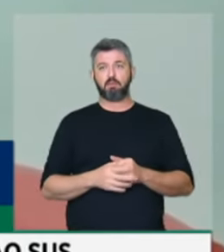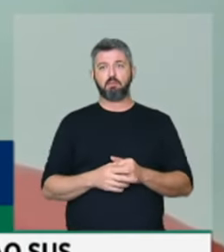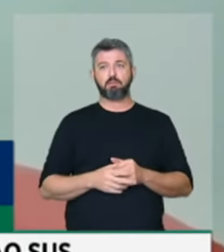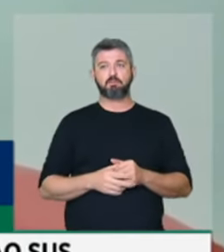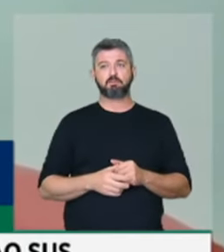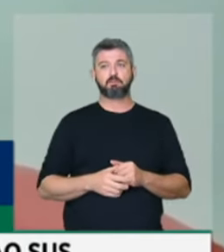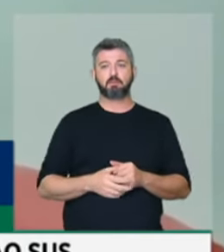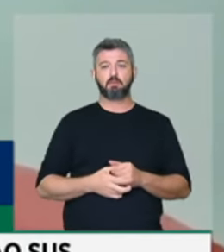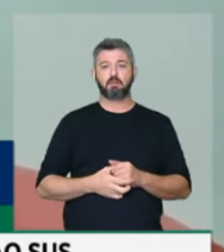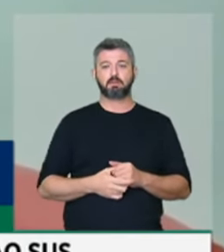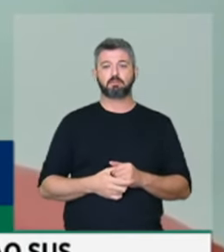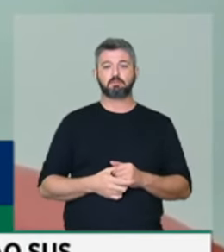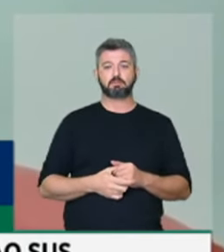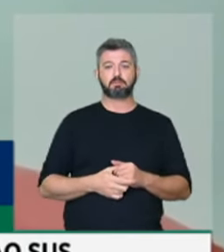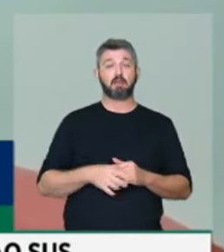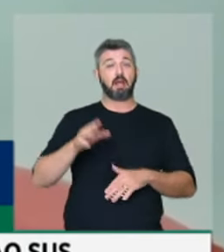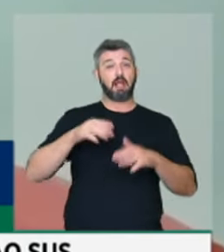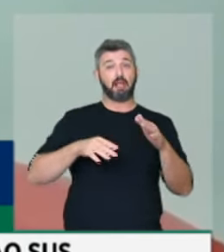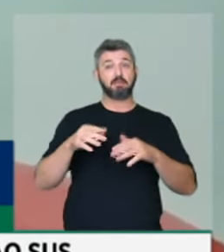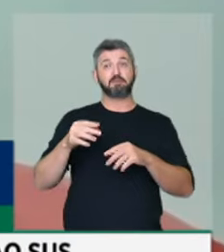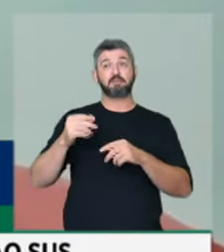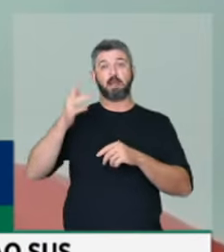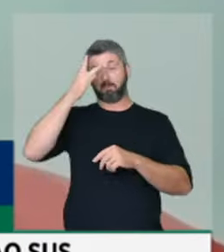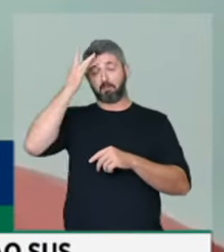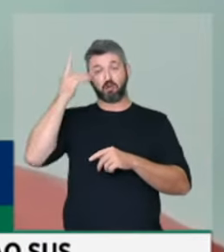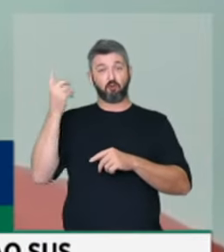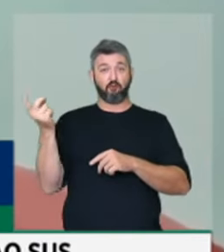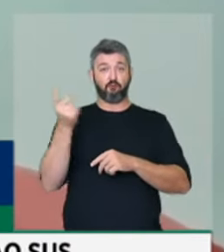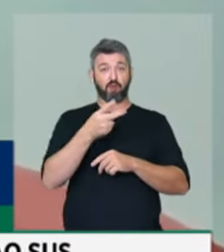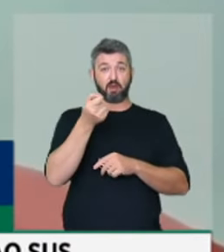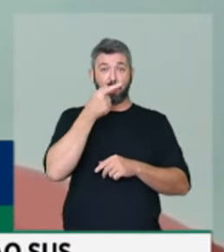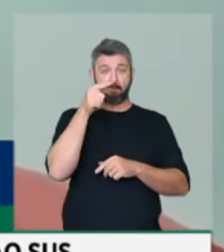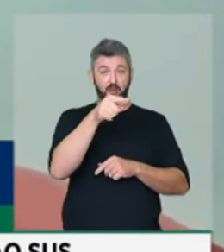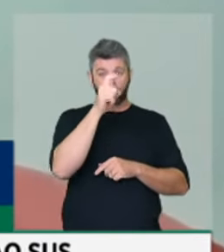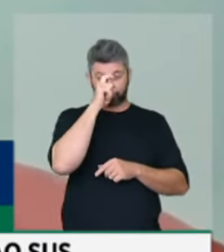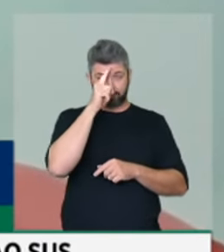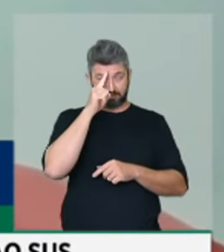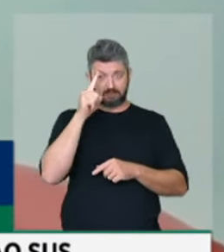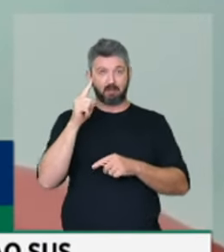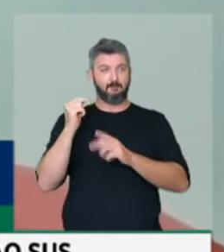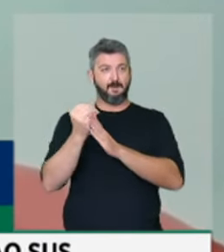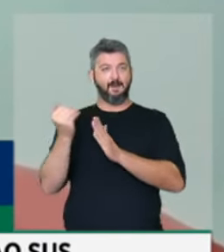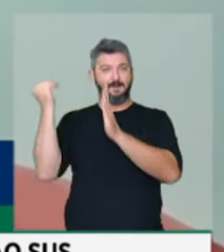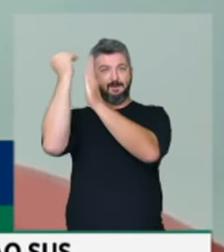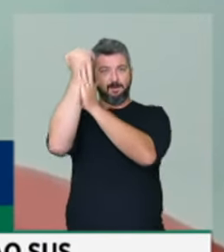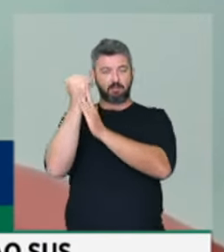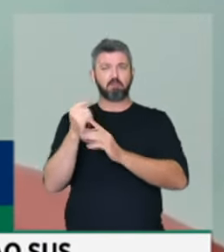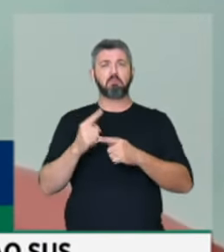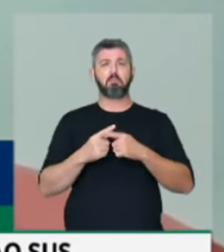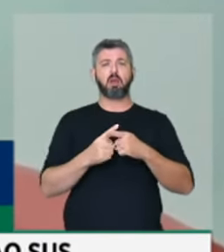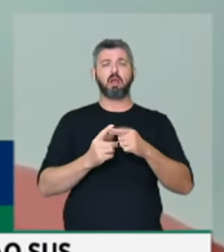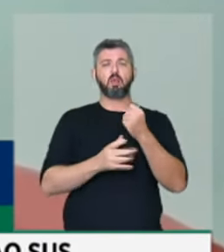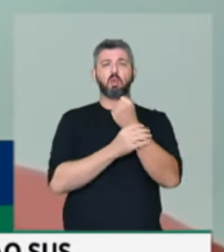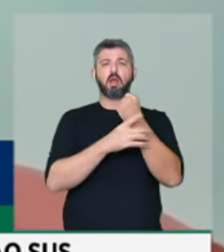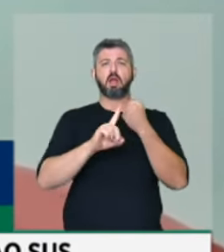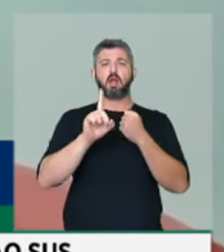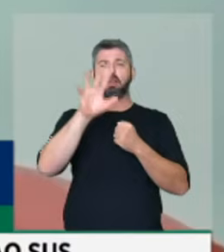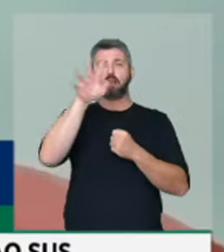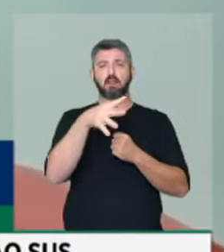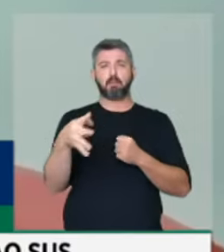MUITAS VEZES E POR QUE NÃO AUMENTAMOS A TABELA? A GARANTIA DE AÇÃO DA OFERTA NA CONTRATAÇÃO DE LEITOS PRIVADOS? INSISTO, NÃO DÁ